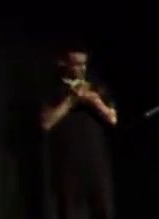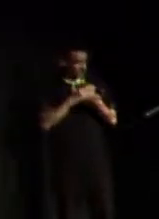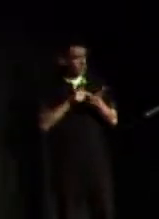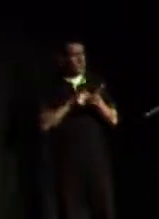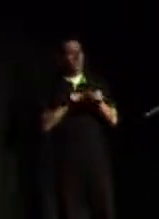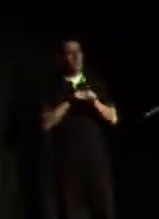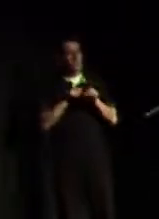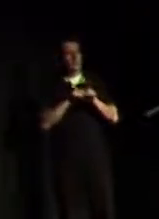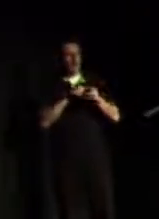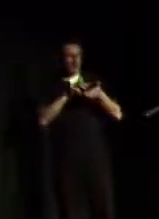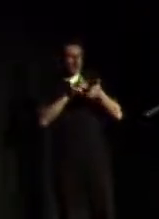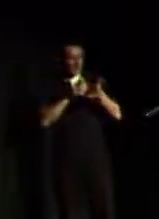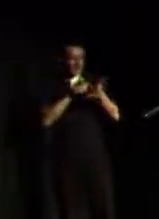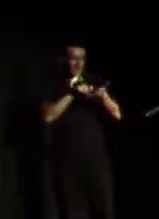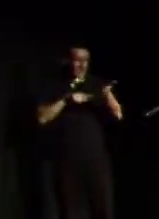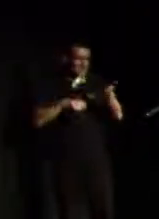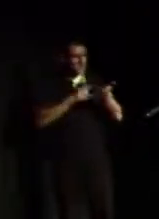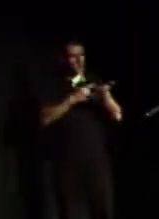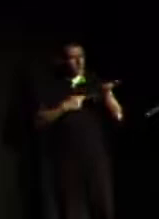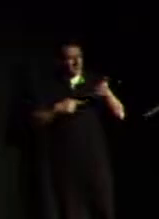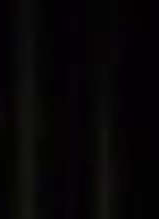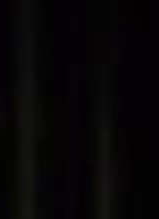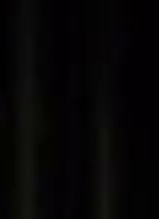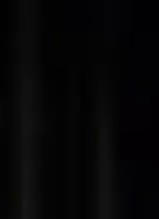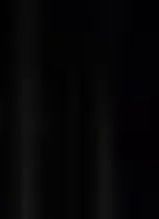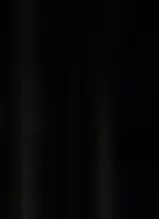da Escola Superior do Ministério Público da União.